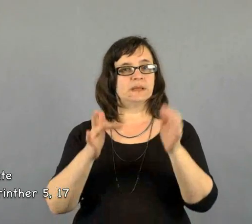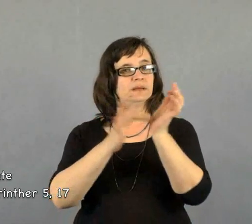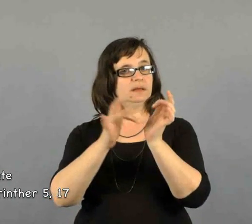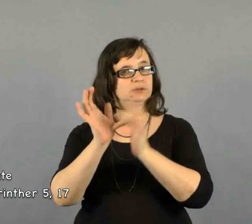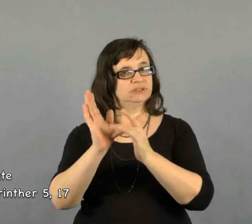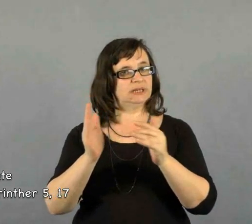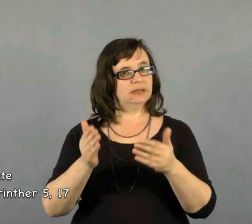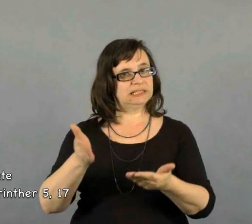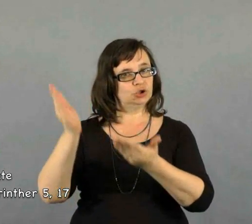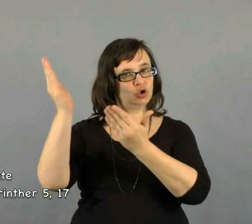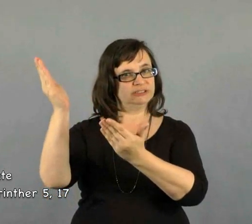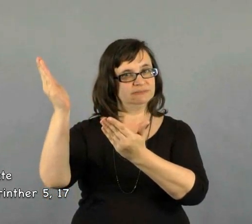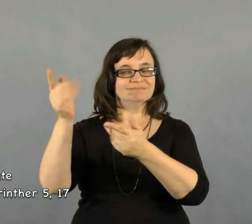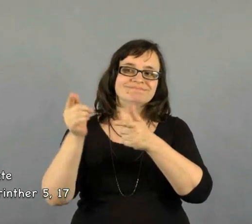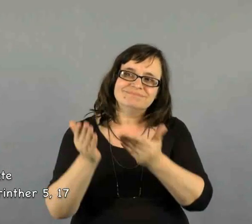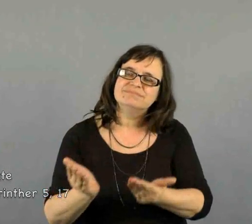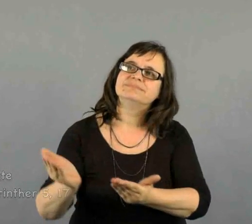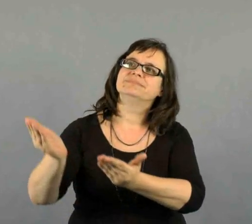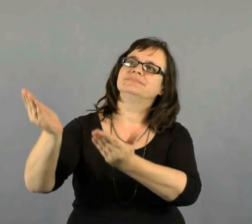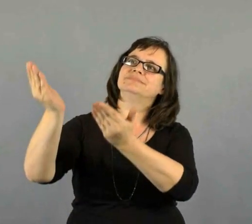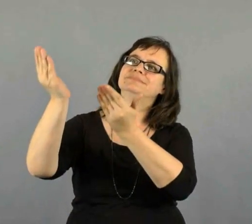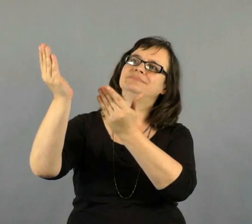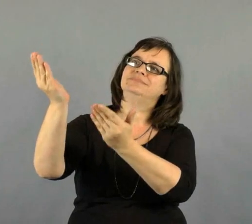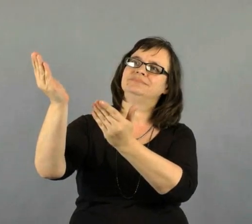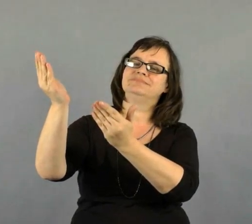Jesus Christus ist auferstanden